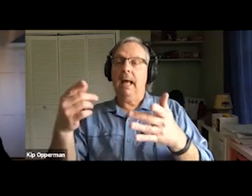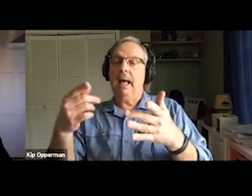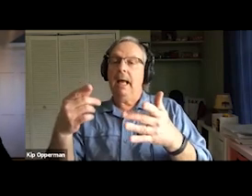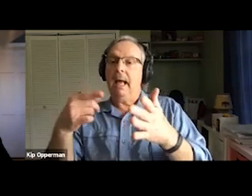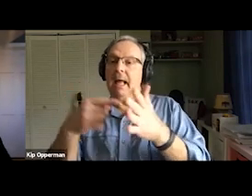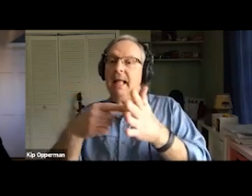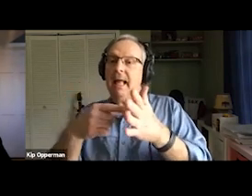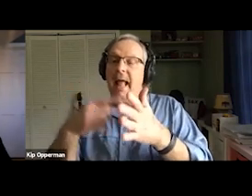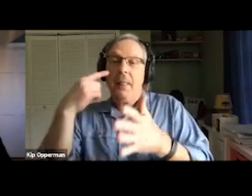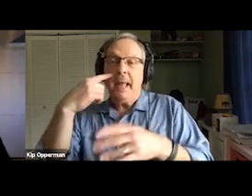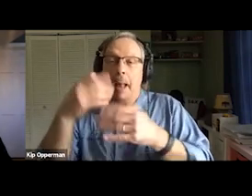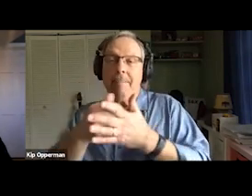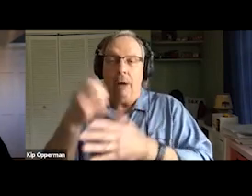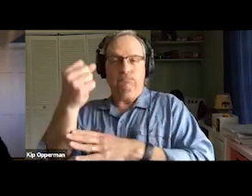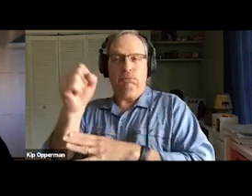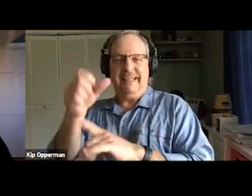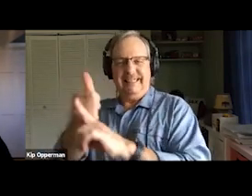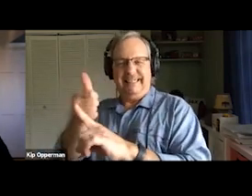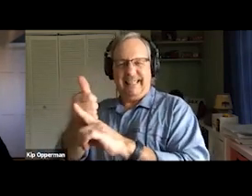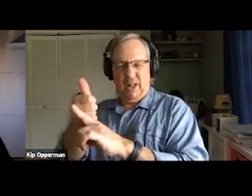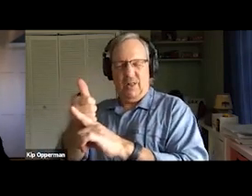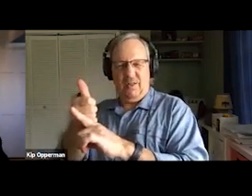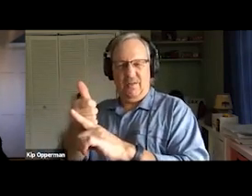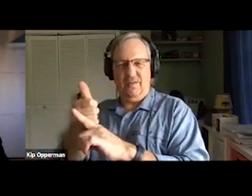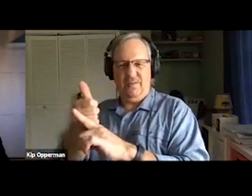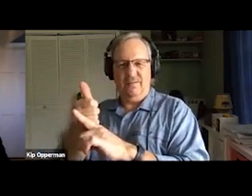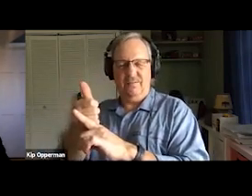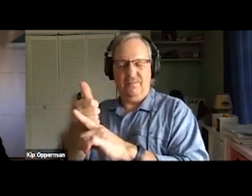y la necesidad de autocuidado se incluye en esto,